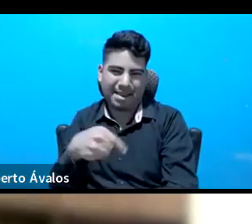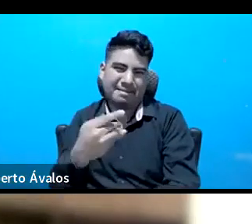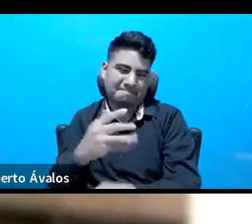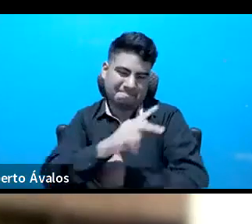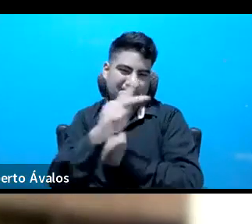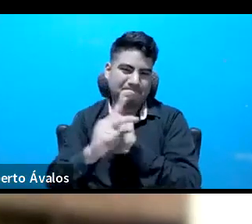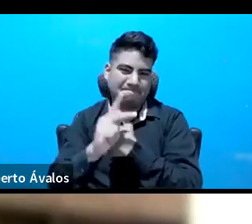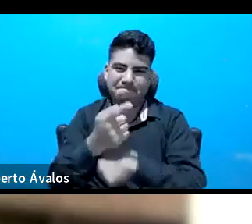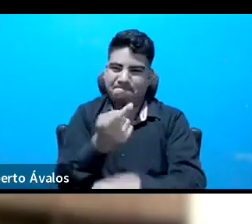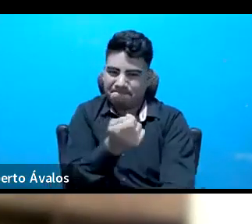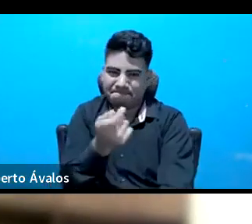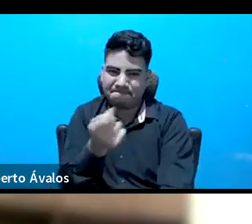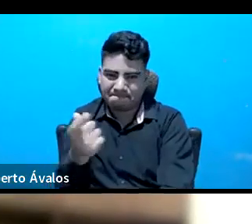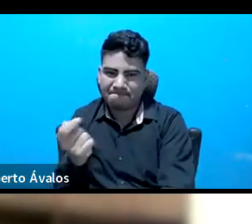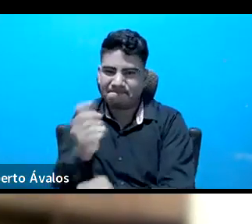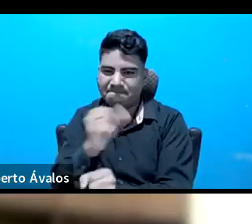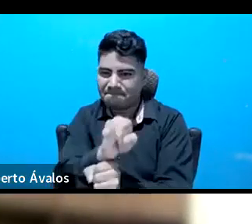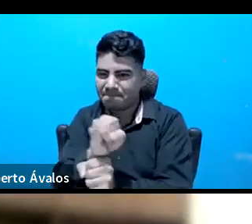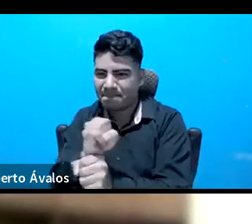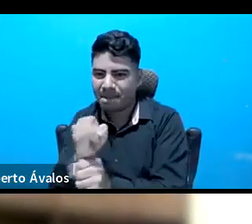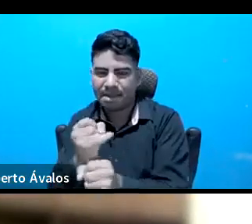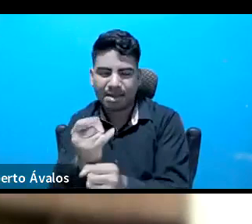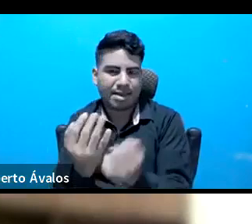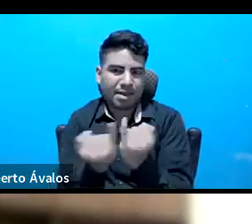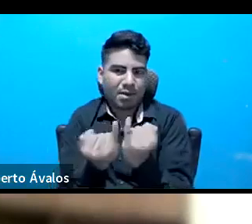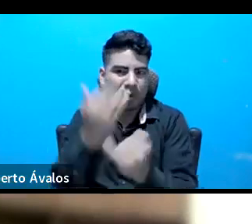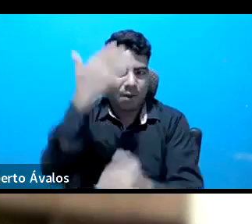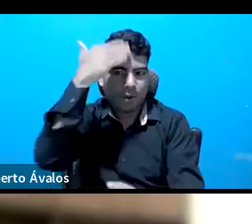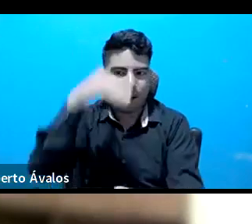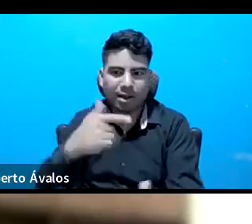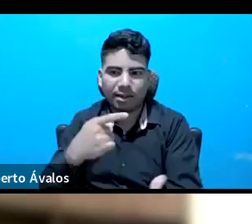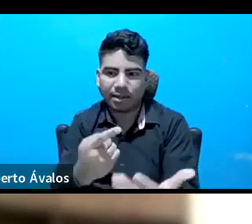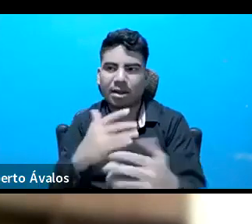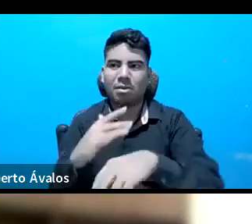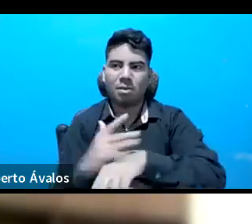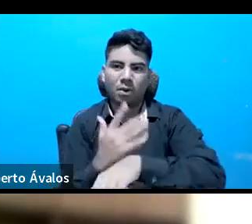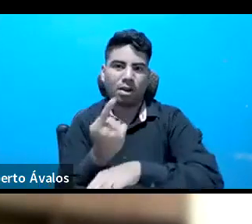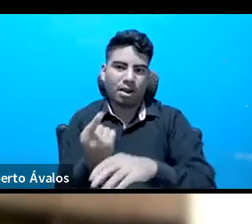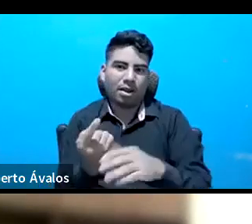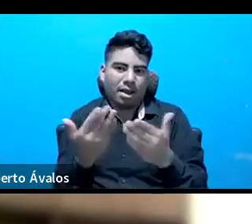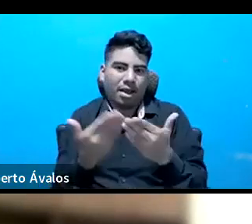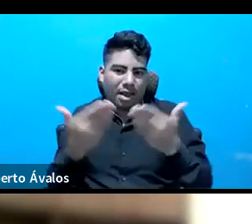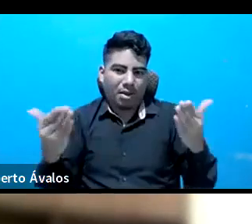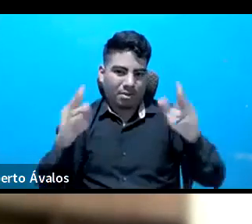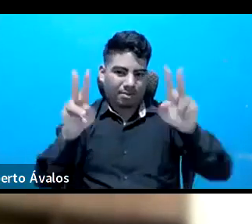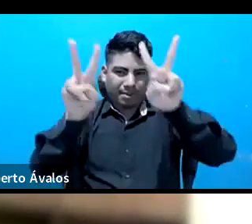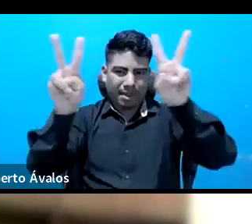investigación que ción y me gustaría saber si podría también tener tu contacto, dado que también me encuentro. Sin embargo